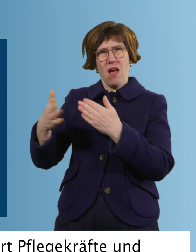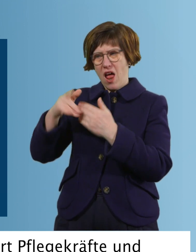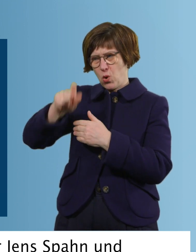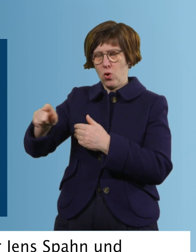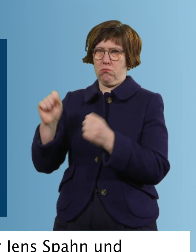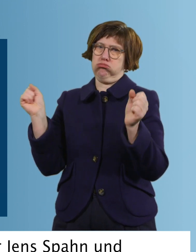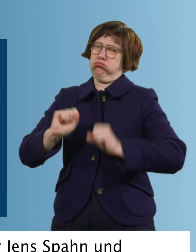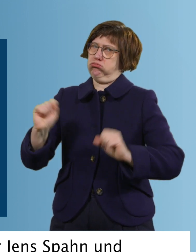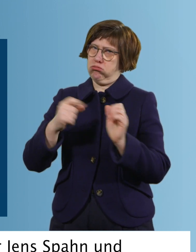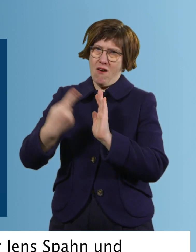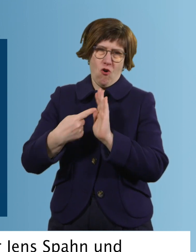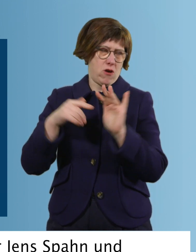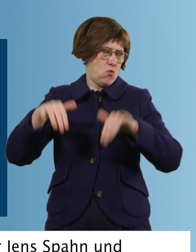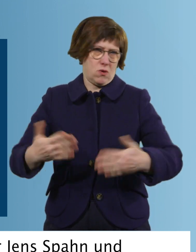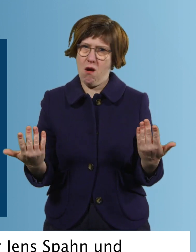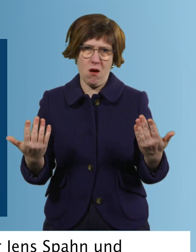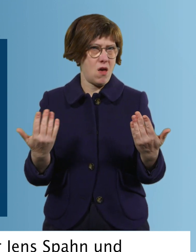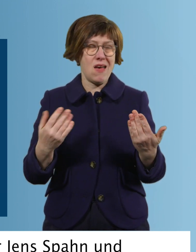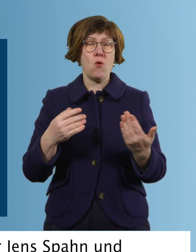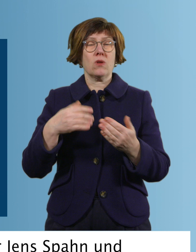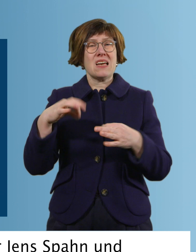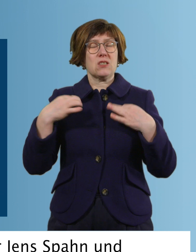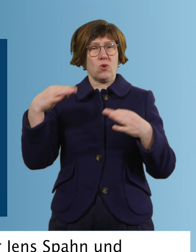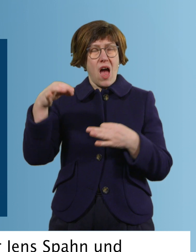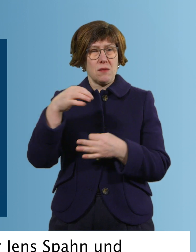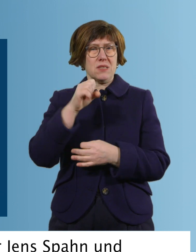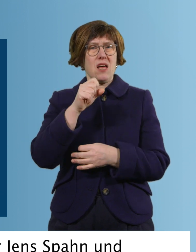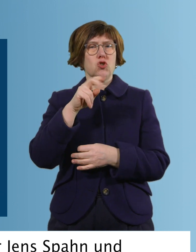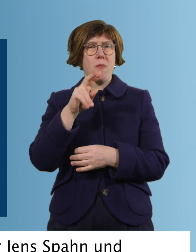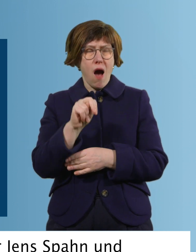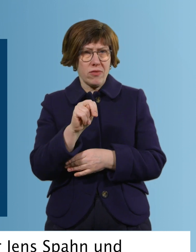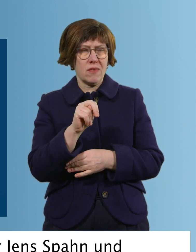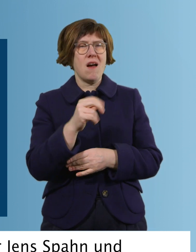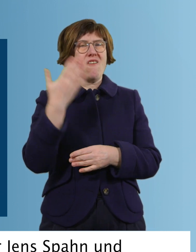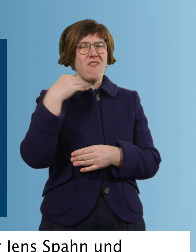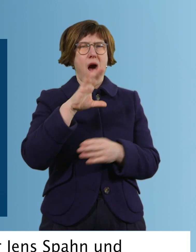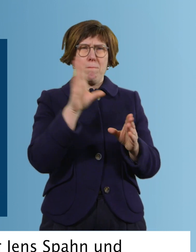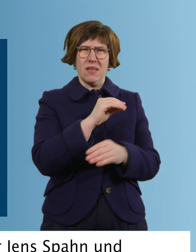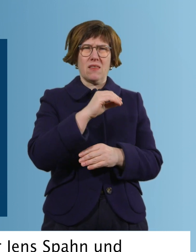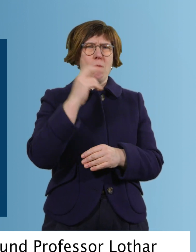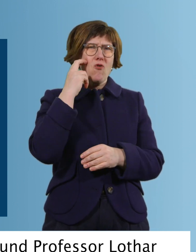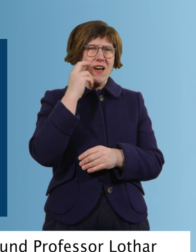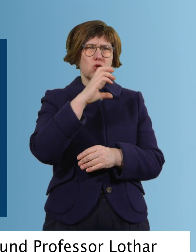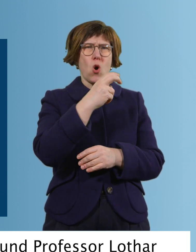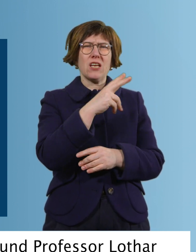Maße. Bundesgesundheitsminister Jens Spahn und seine Gäste Professor Klaus Cichutek, Professor